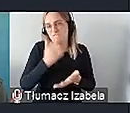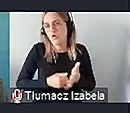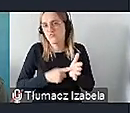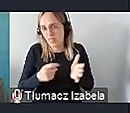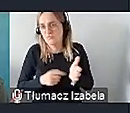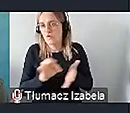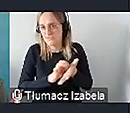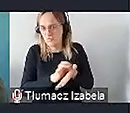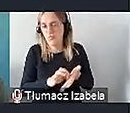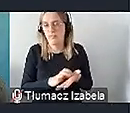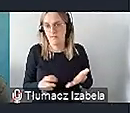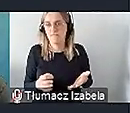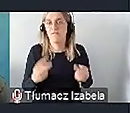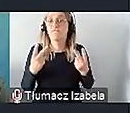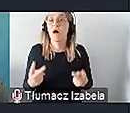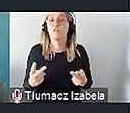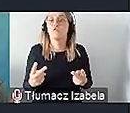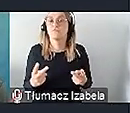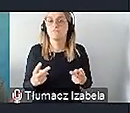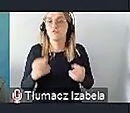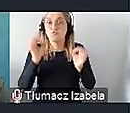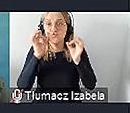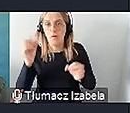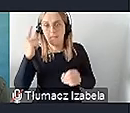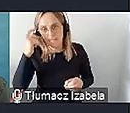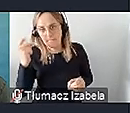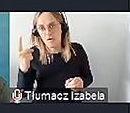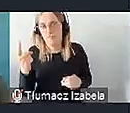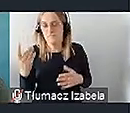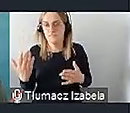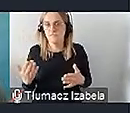to najważniejszy jest odpowiedni pomysł, czasem odpowiedni wzór,